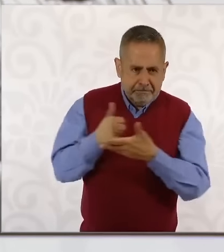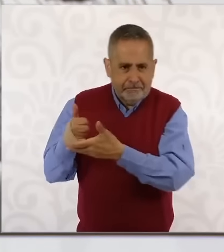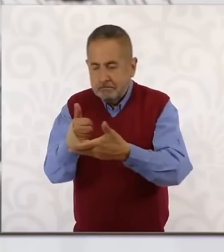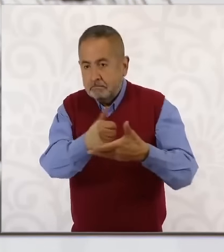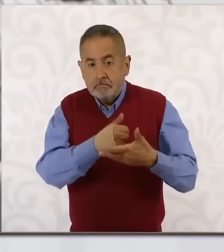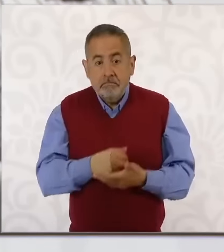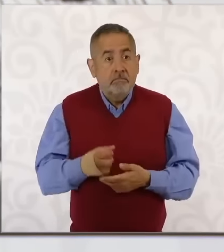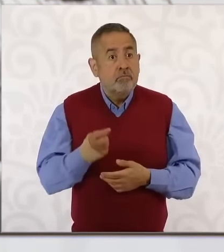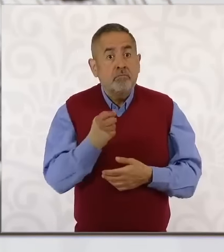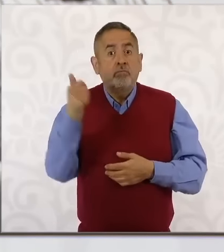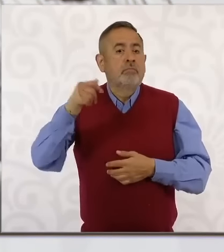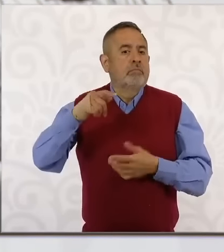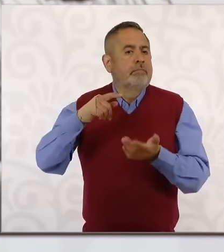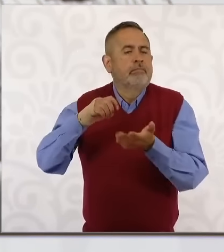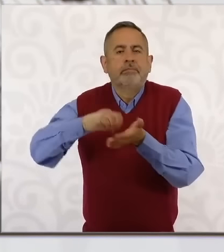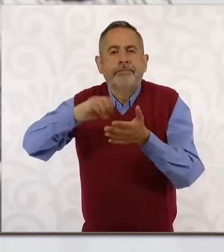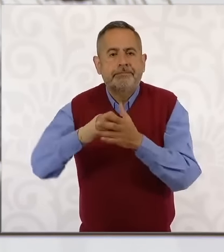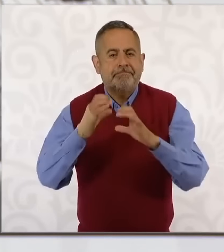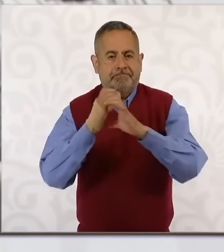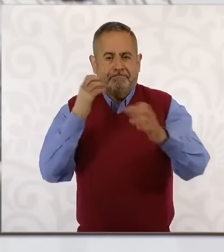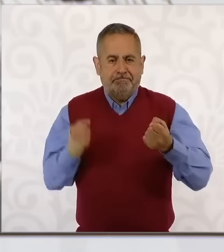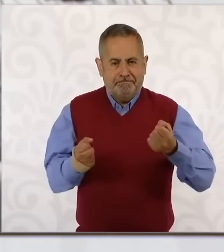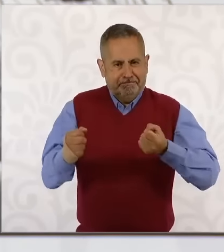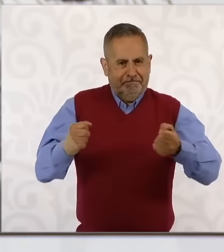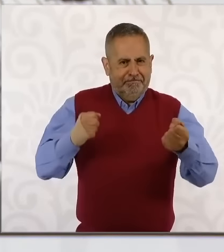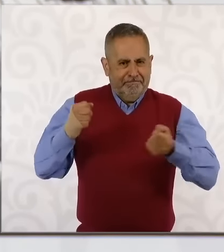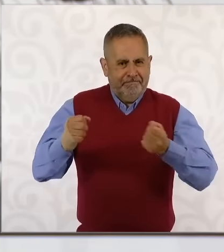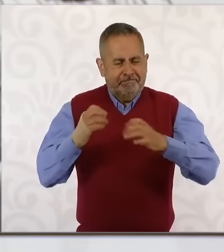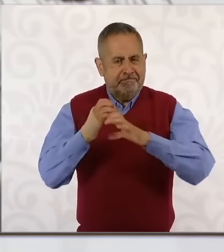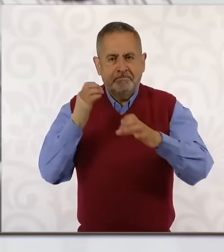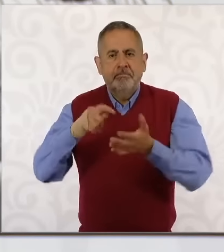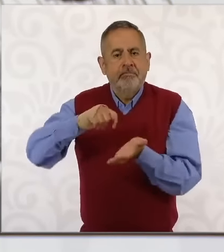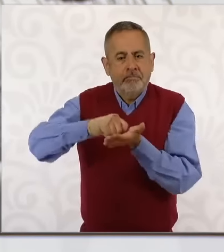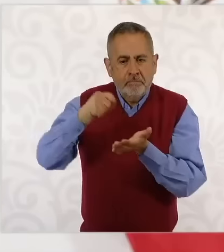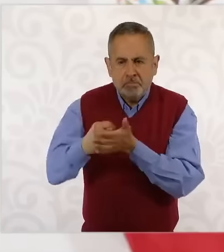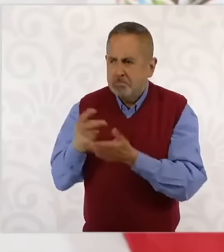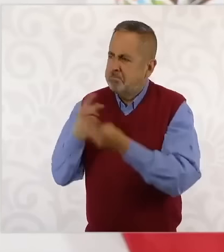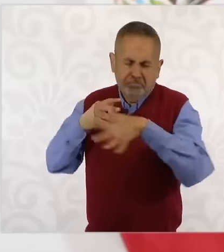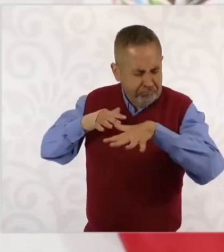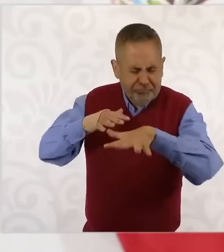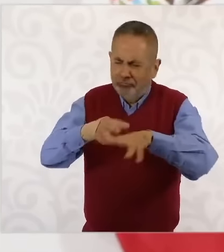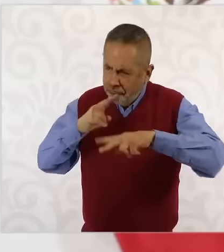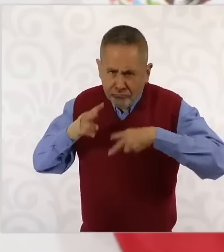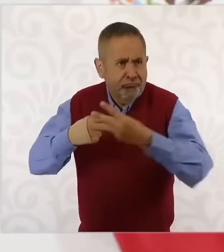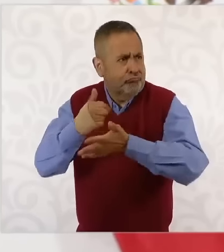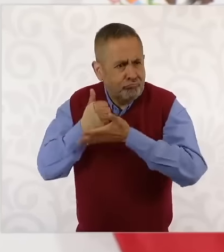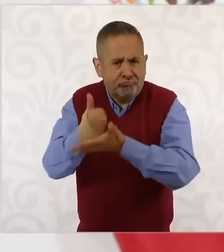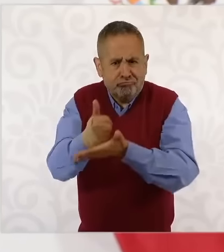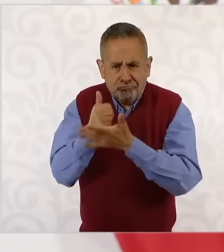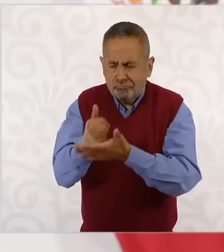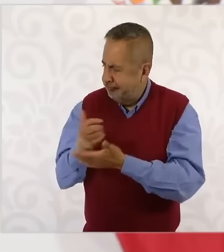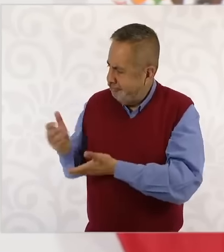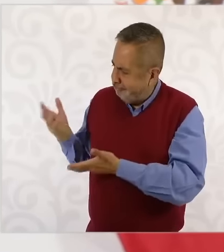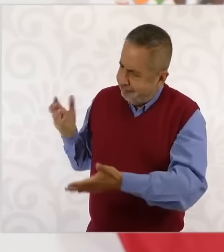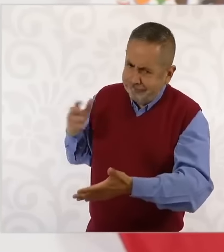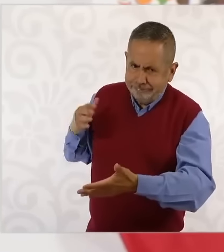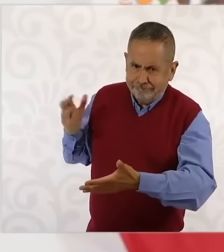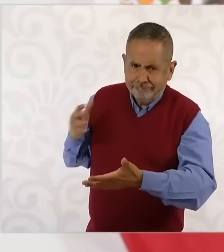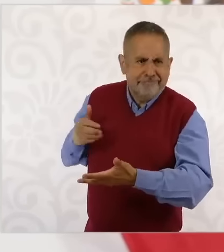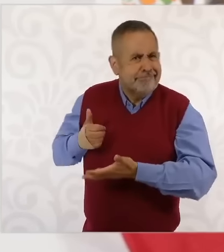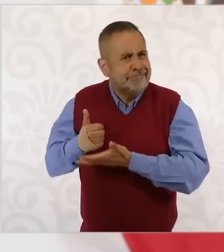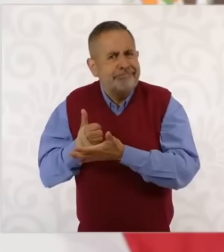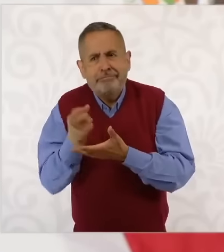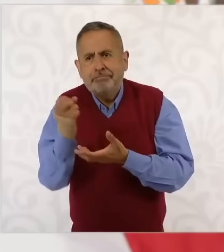que venían de Tamaulipas cuando íbamos saliendo de Veracruz que iban yendo a llevar alimentos,